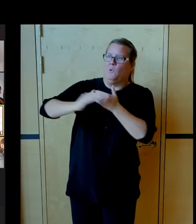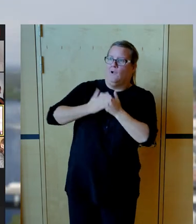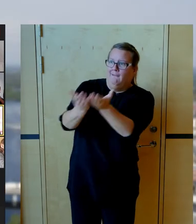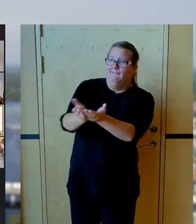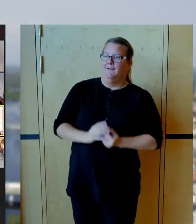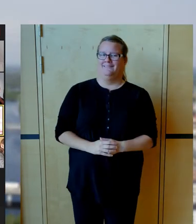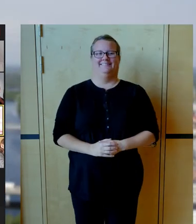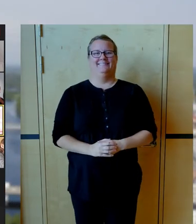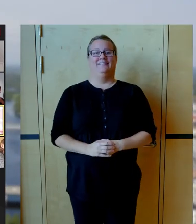Okej Tack Google